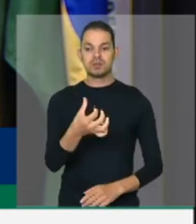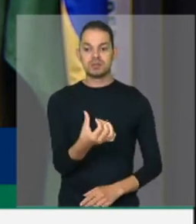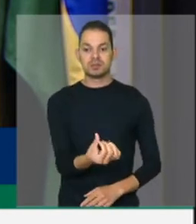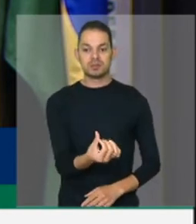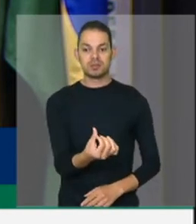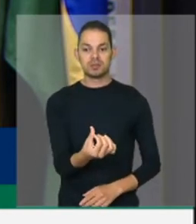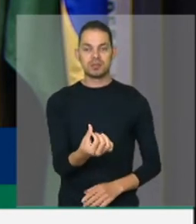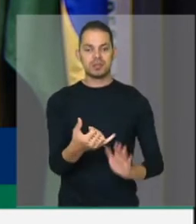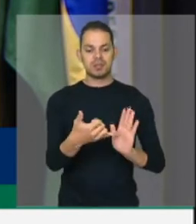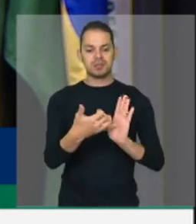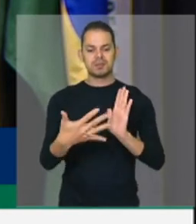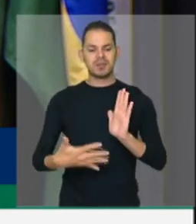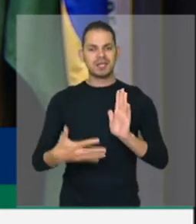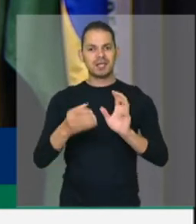, NO INCISO SEXTO ESTÁ CLARO